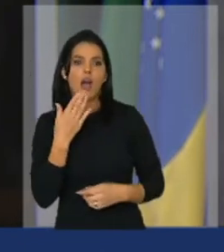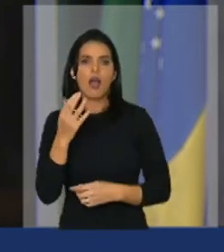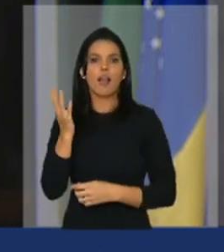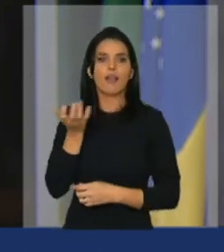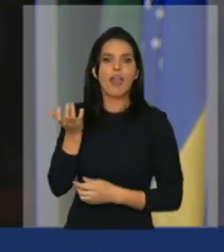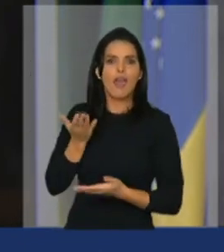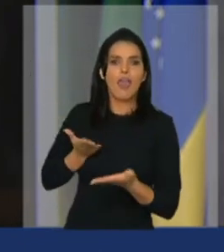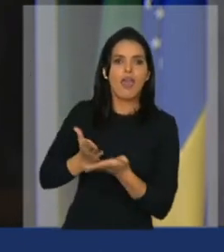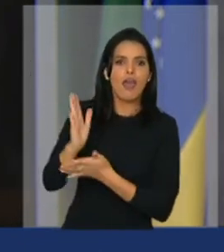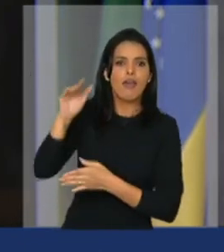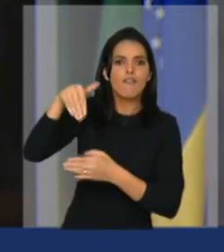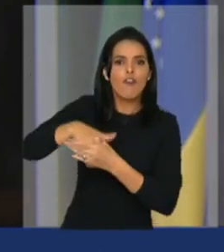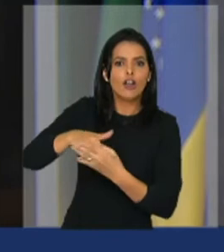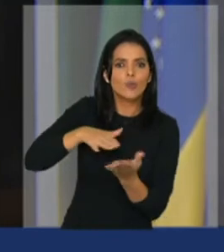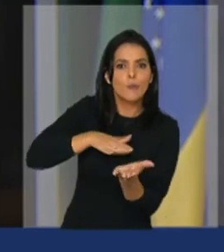A ESTE PROJETO. E É QUE NOS